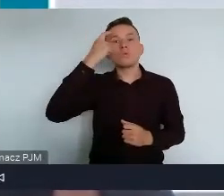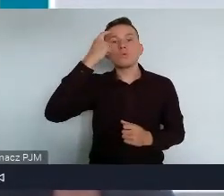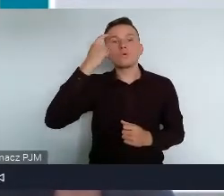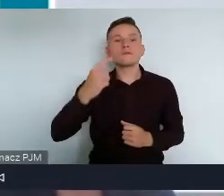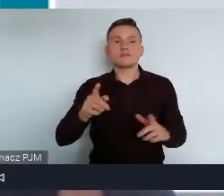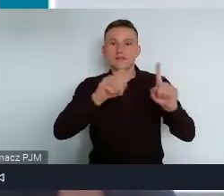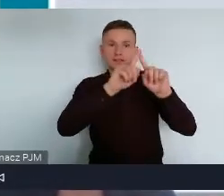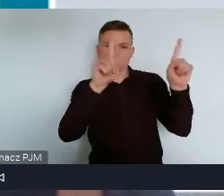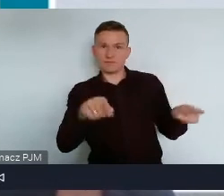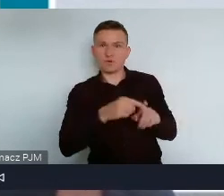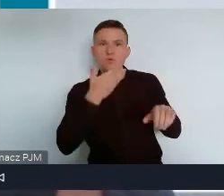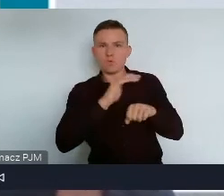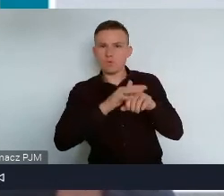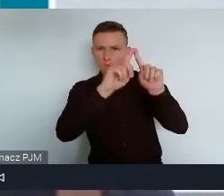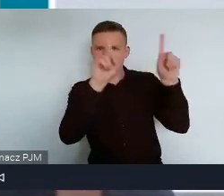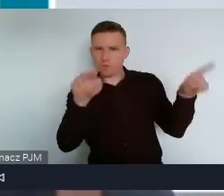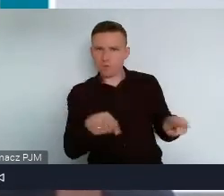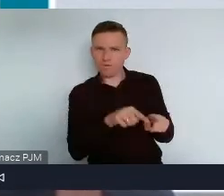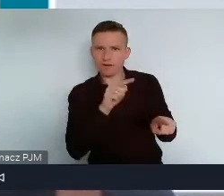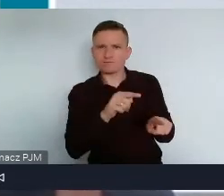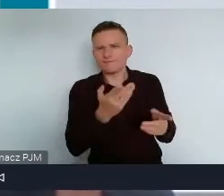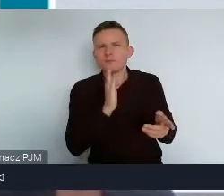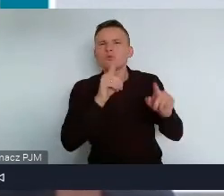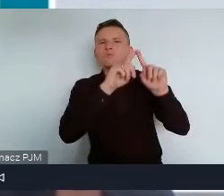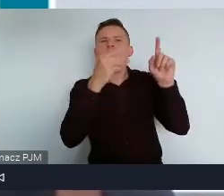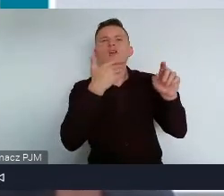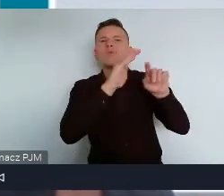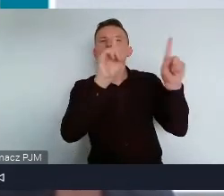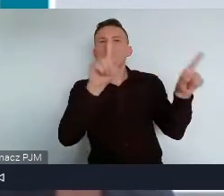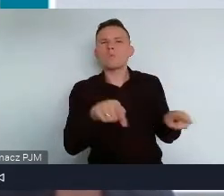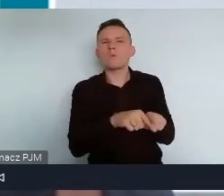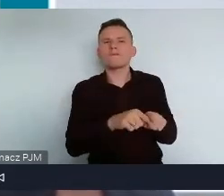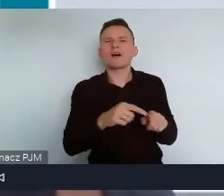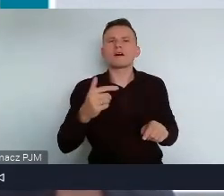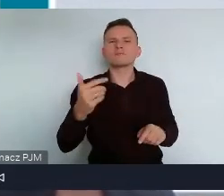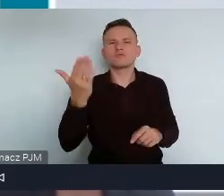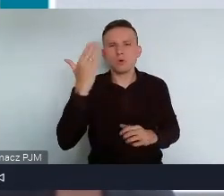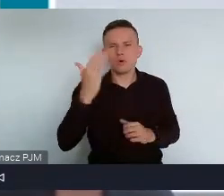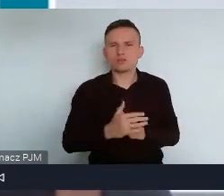To będzie pewnego rodzaju umowa społeczna. Umowa społeczna pomiędzy sektorem publicznym,